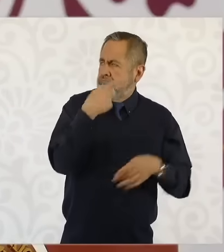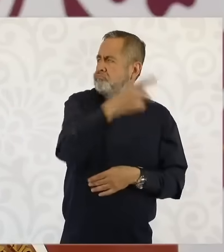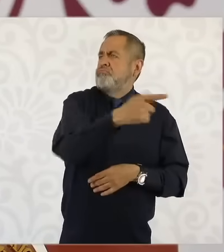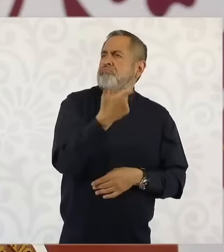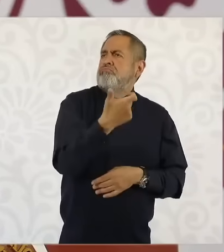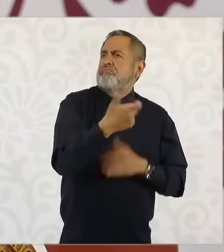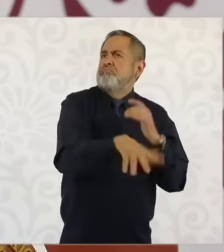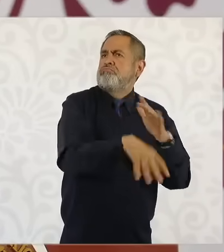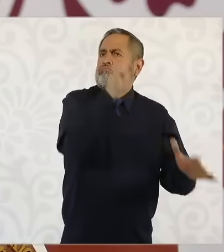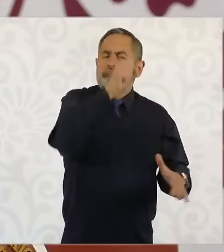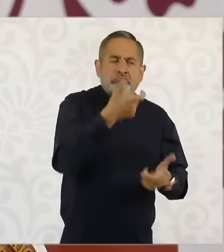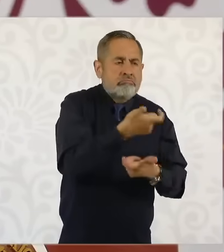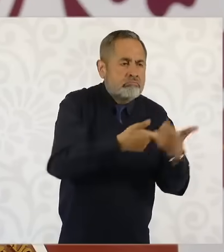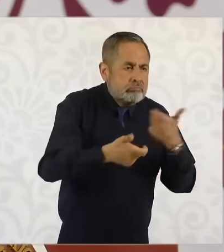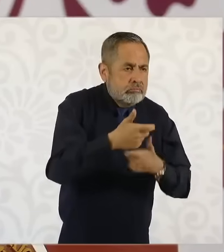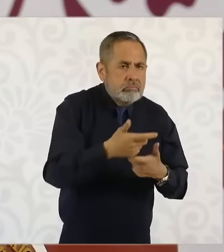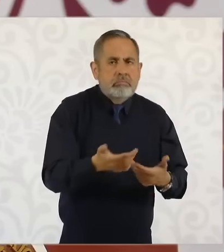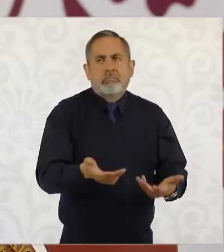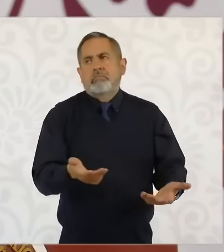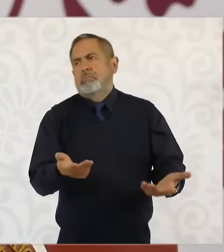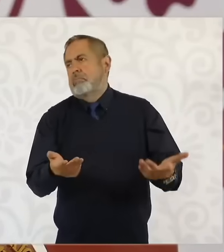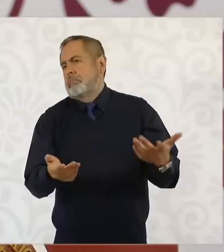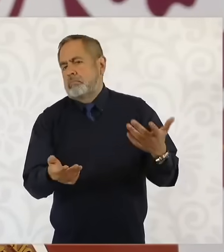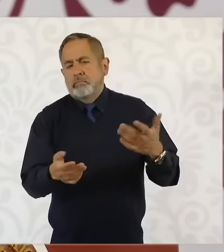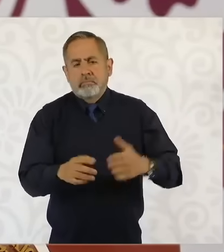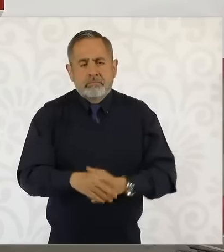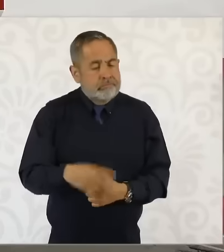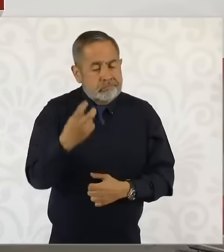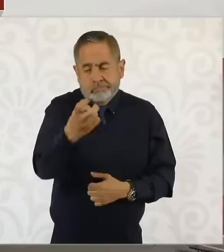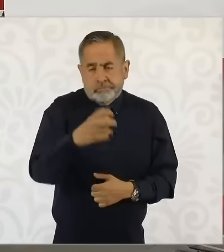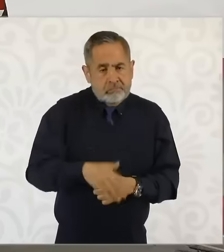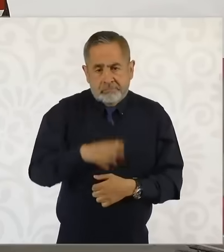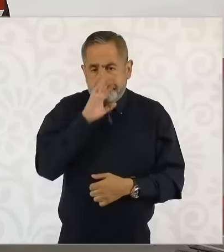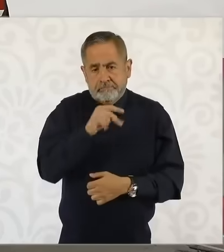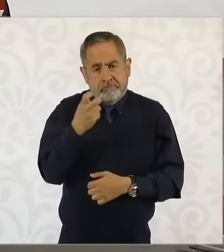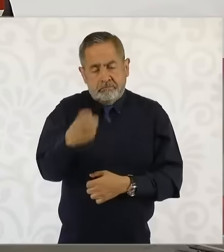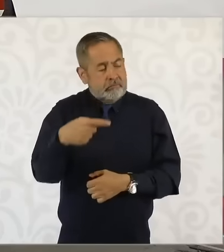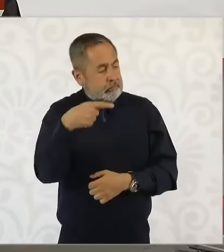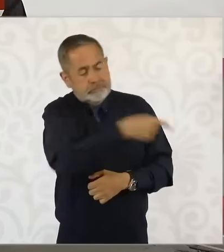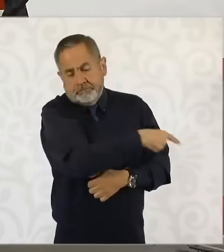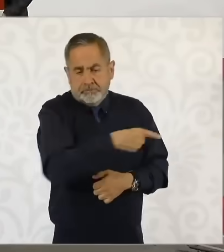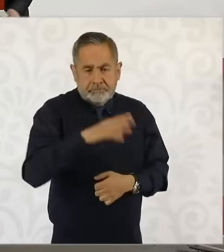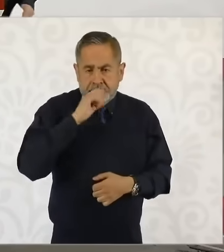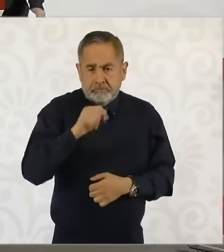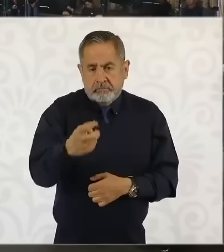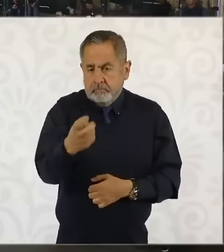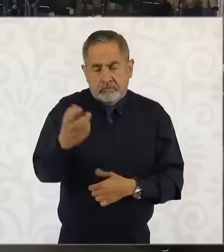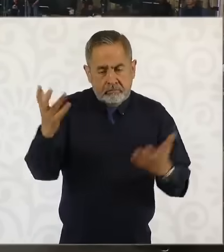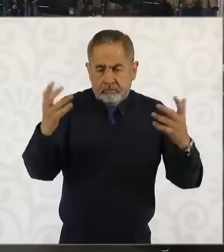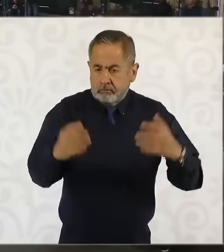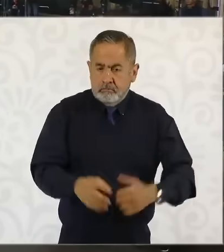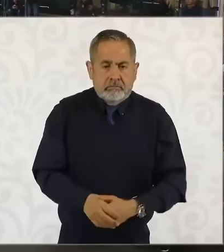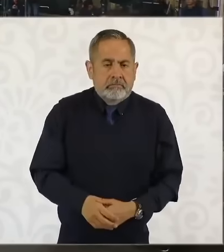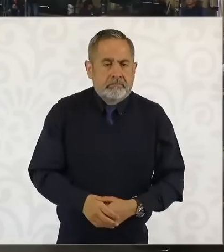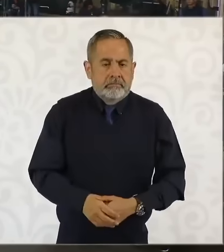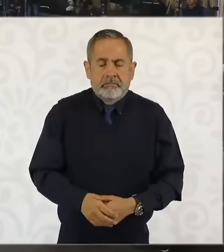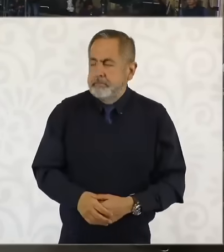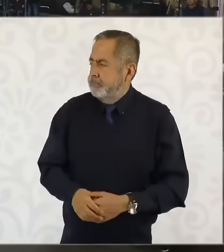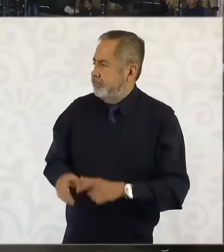sistema financiero así estamos gracias gracias